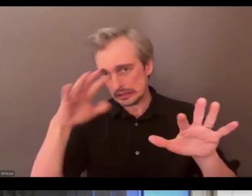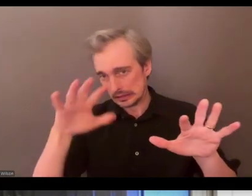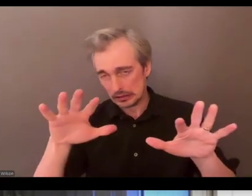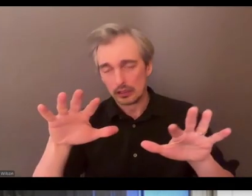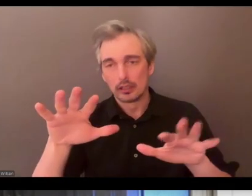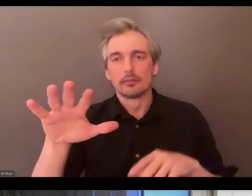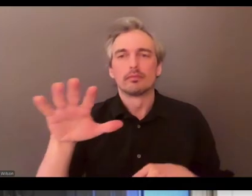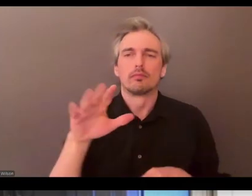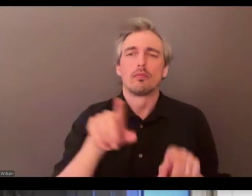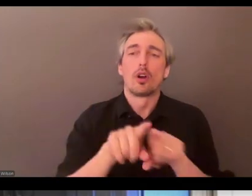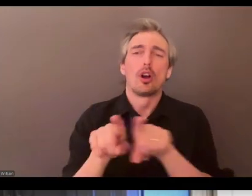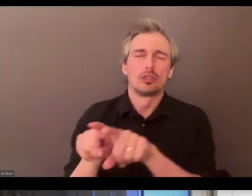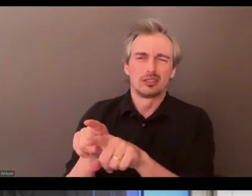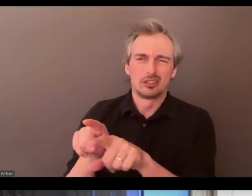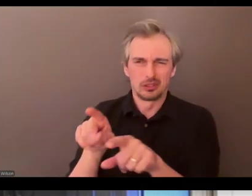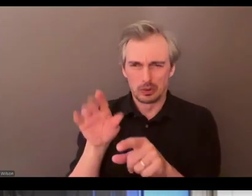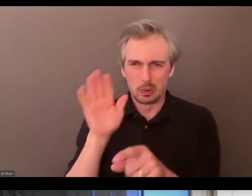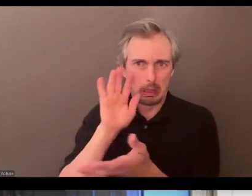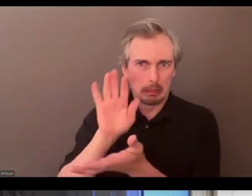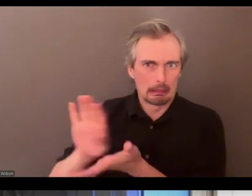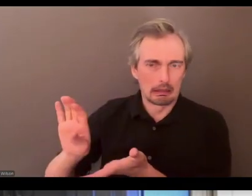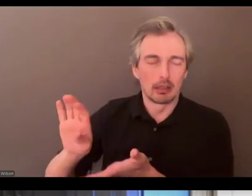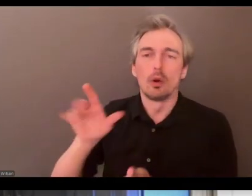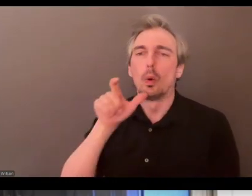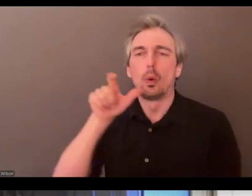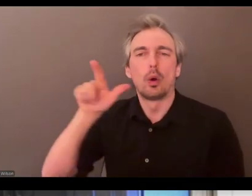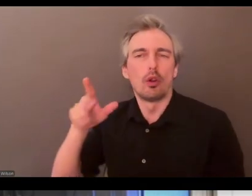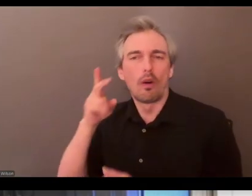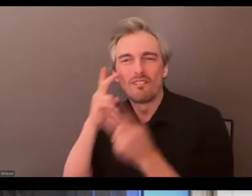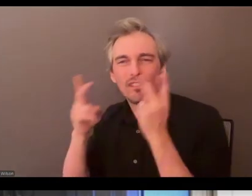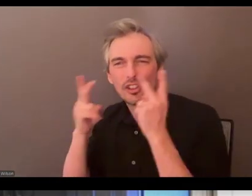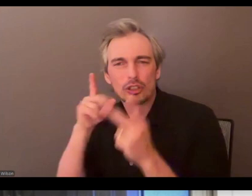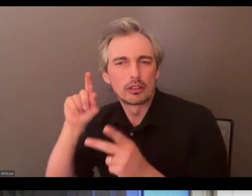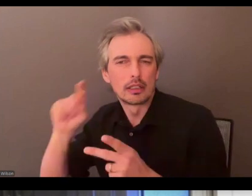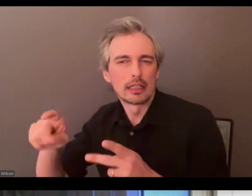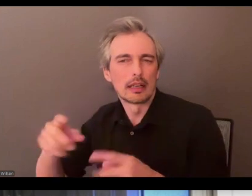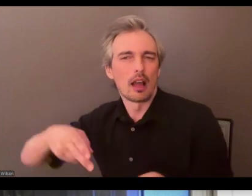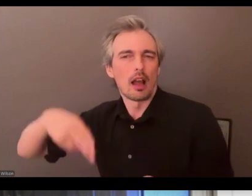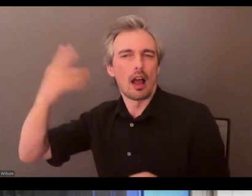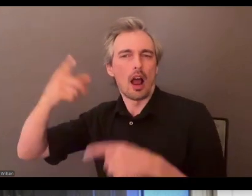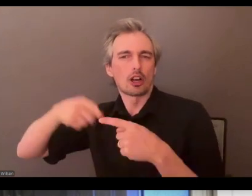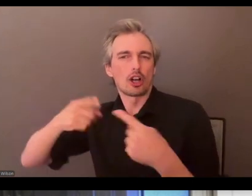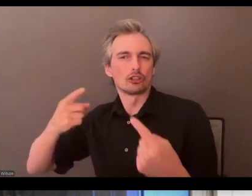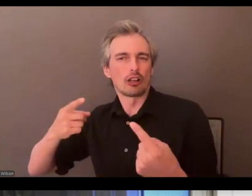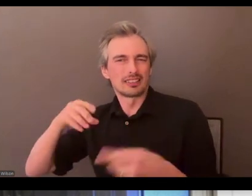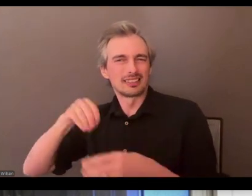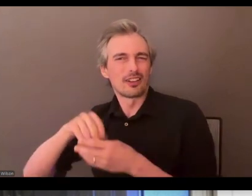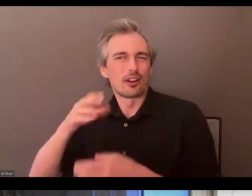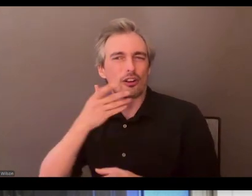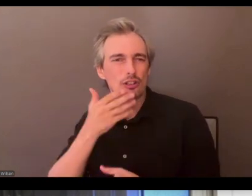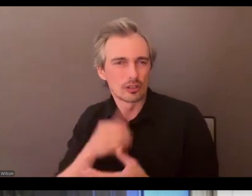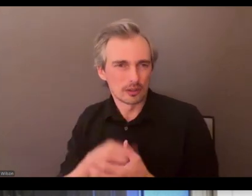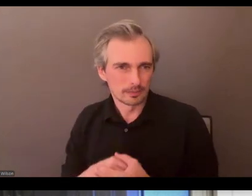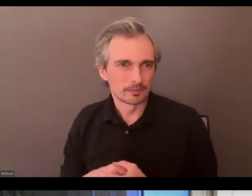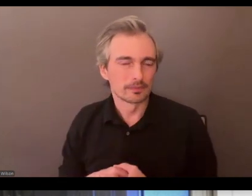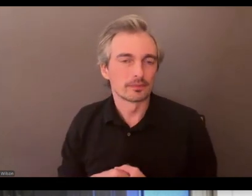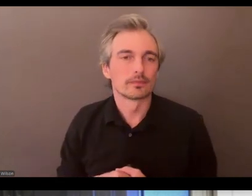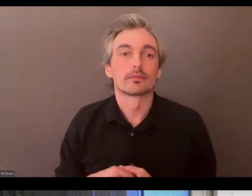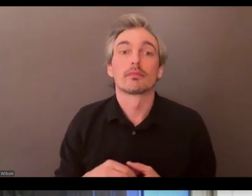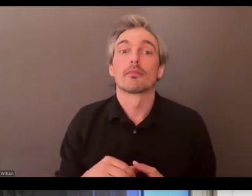支援技術を使用するユ ーザ ーは、フィルタ ー、チャ ート、インタ ラクティブな要素が通常ラベル付けされていないか、ホバ ーに依存して